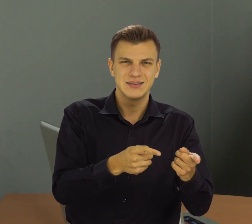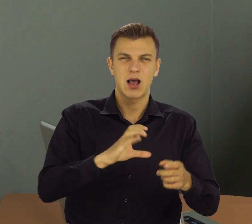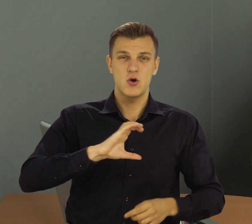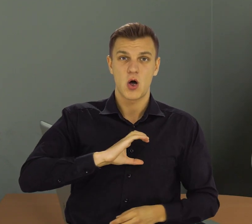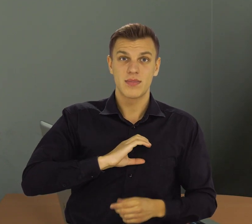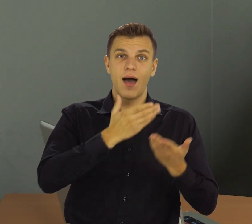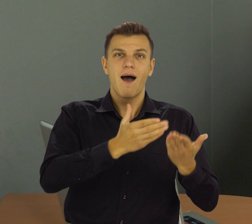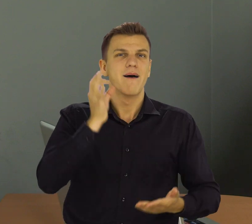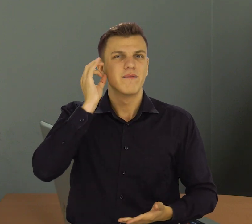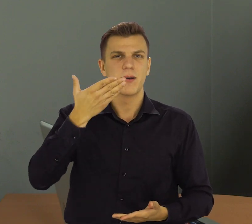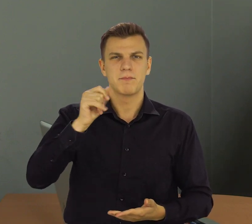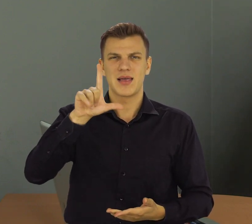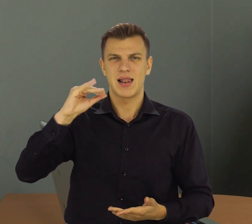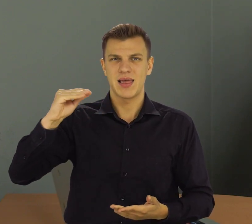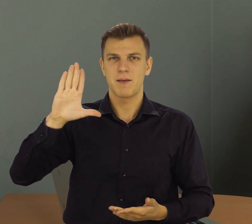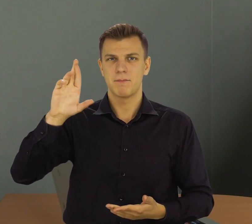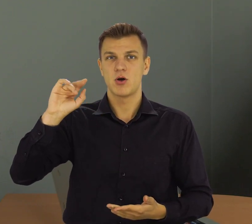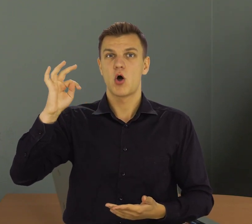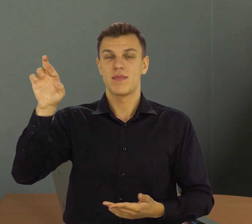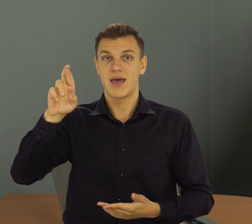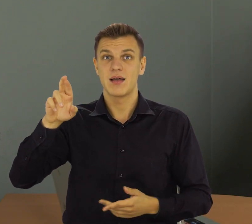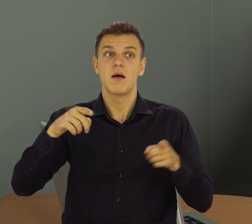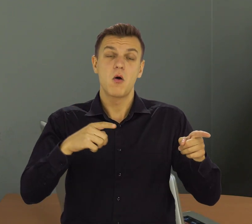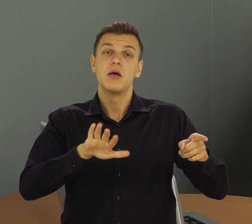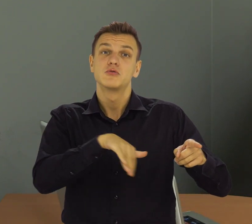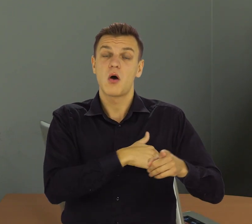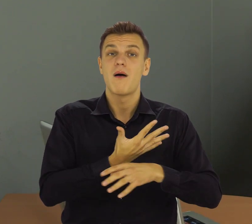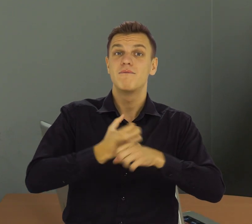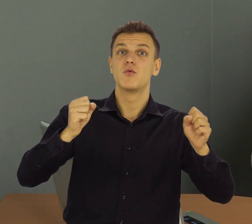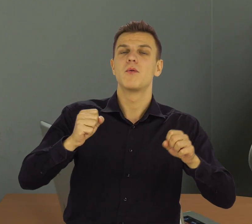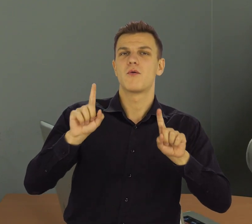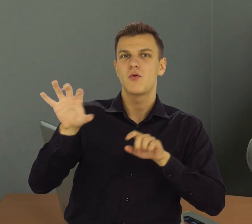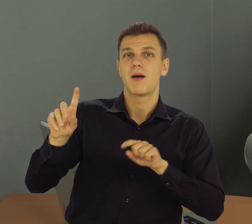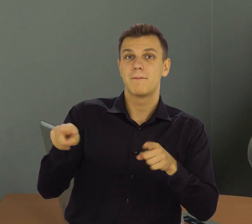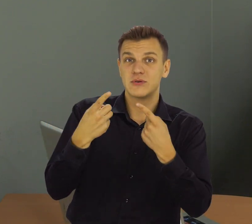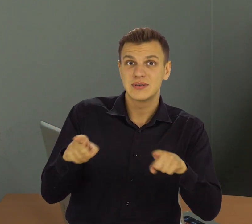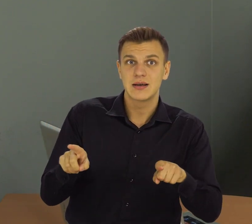ze względu na jej muzyczne wykształcenie, celowo ułożyła słowa, by powstał akronim CODA.